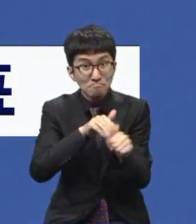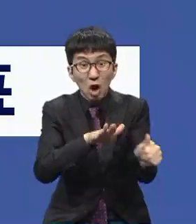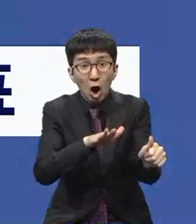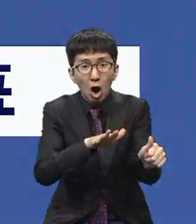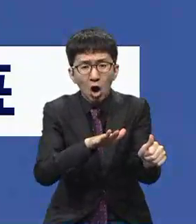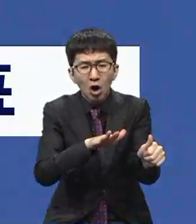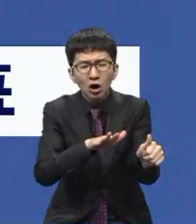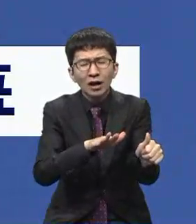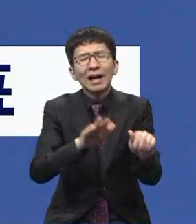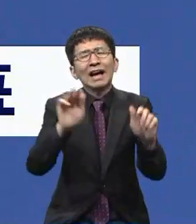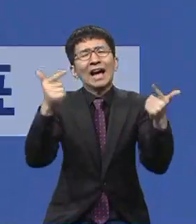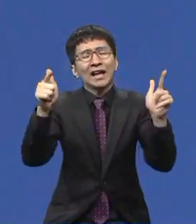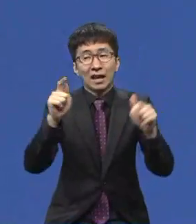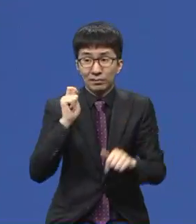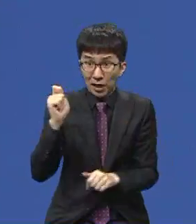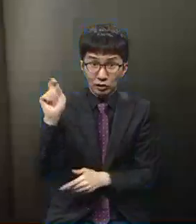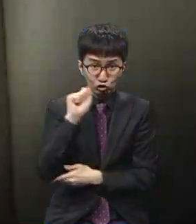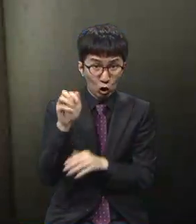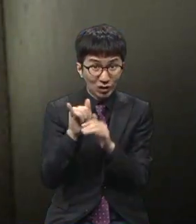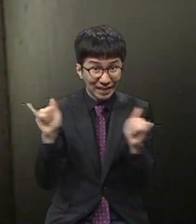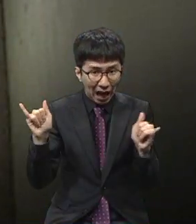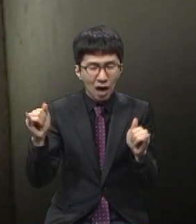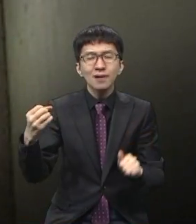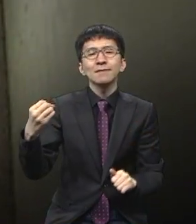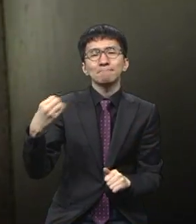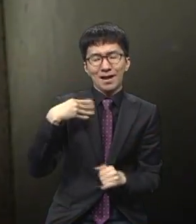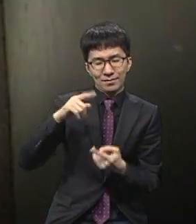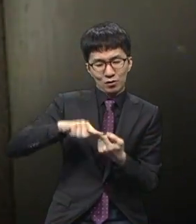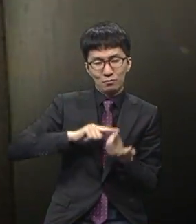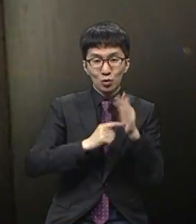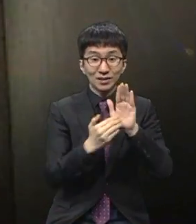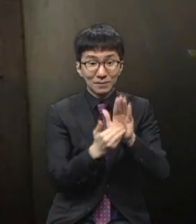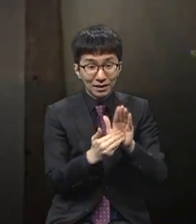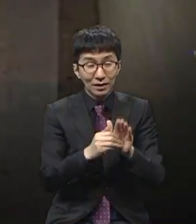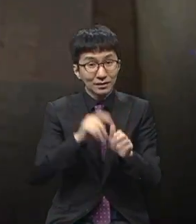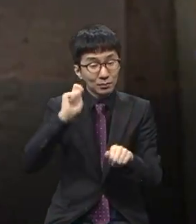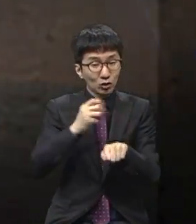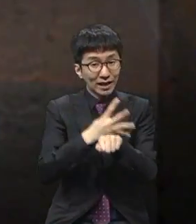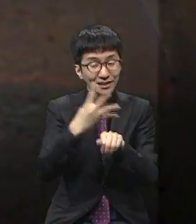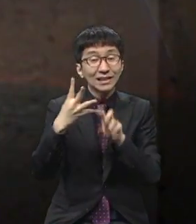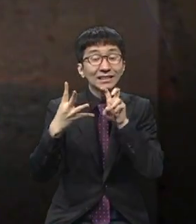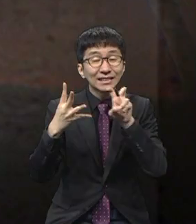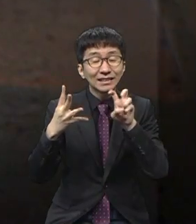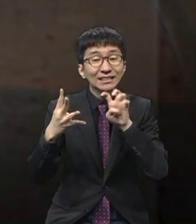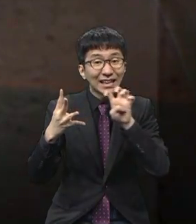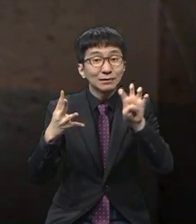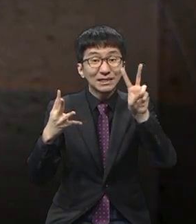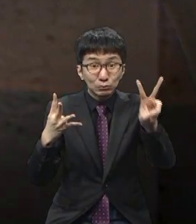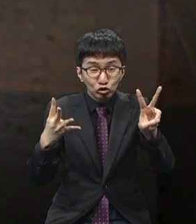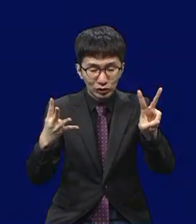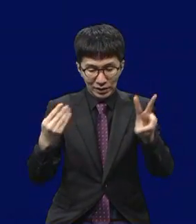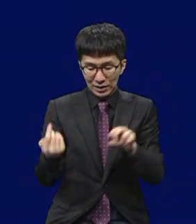진술로 반박했습니다. 친구 A 씨는 새벽 4시 42분쯤 택시를 타고 집으로 돌아갔는데 이 택시기사는 운행을